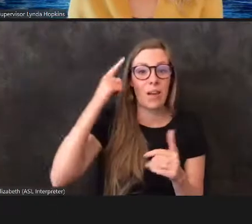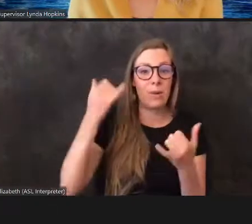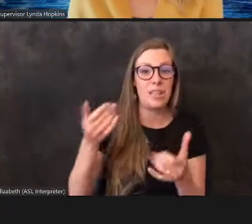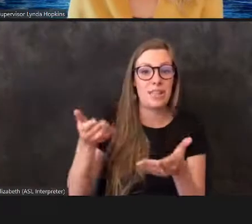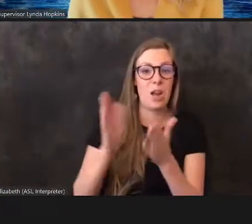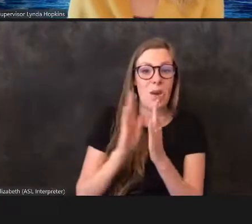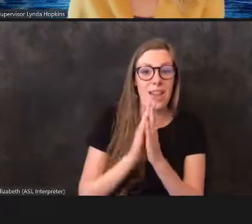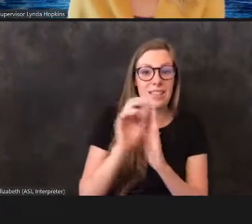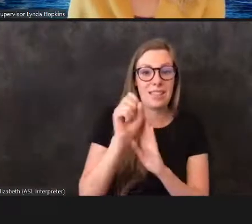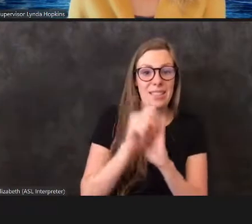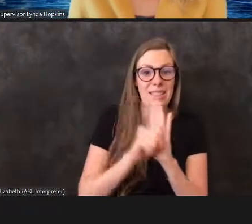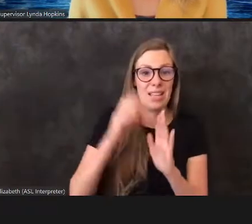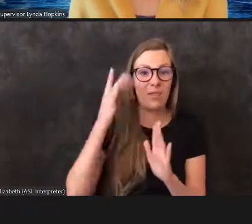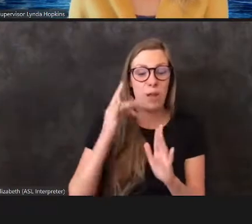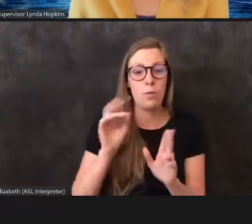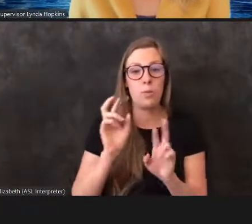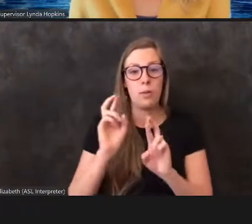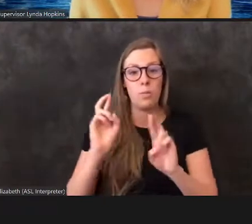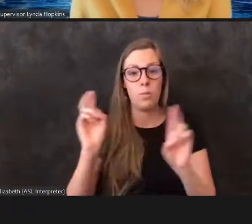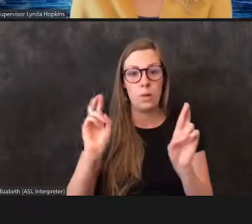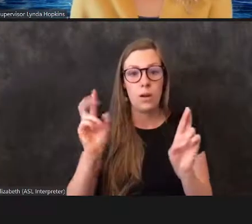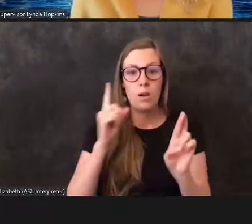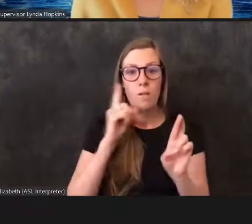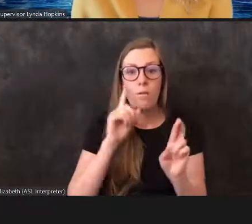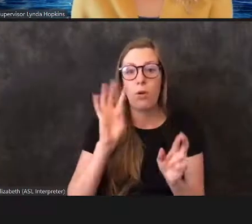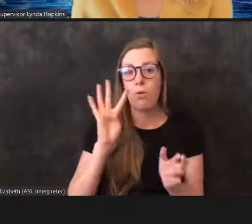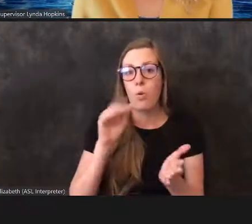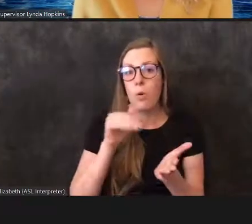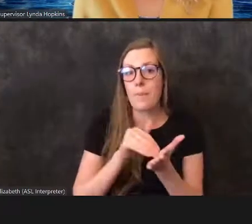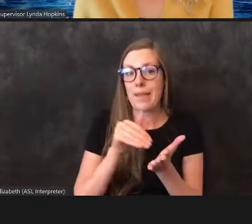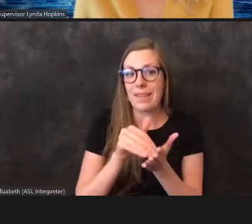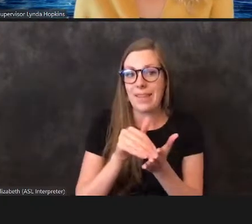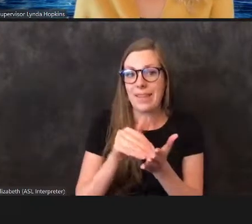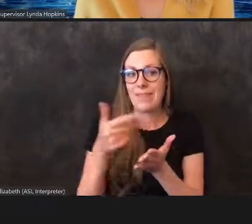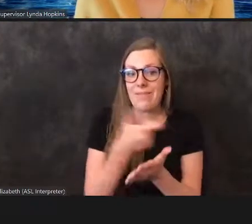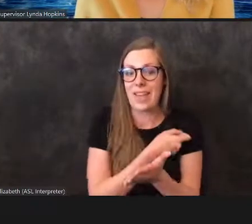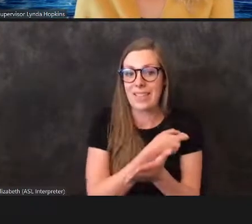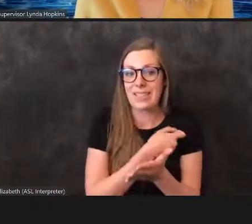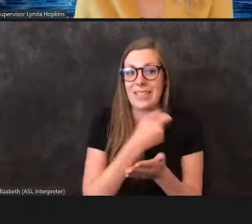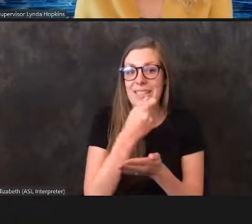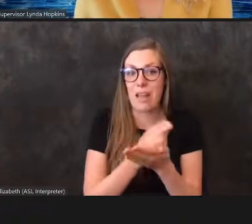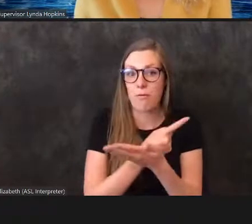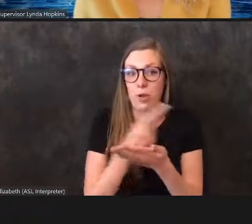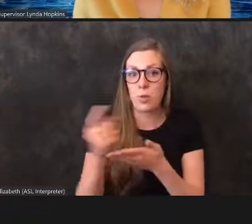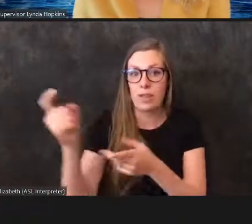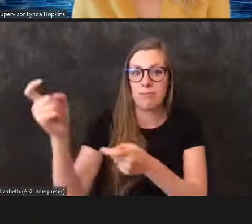El estado de California y todas las regiones para prepararnos para 4 millones de vacunas por semana.